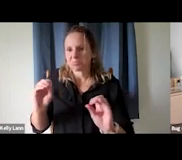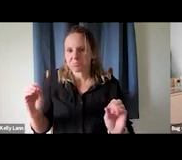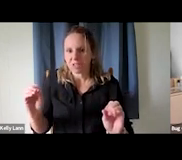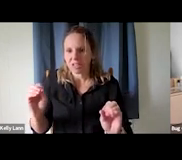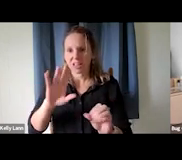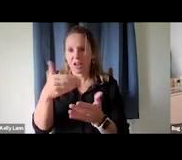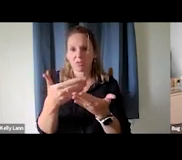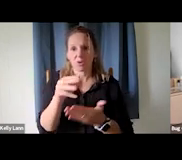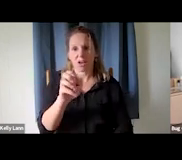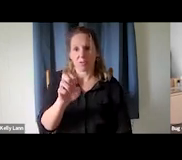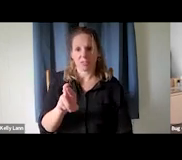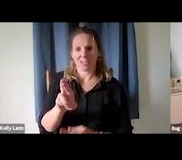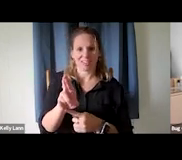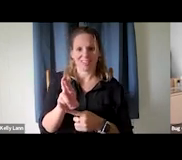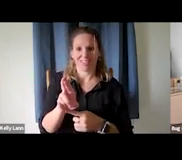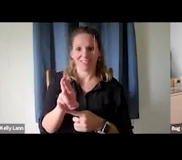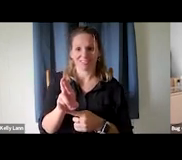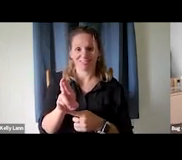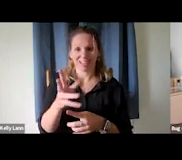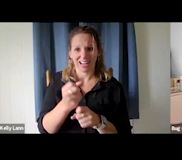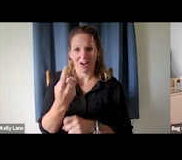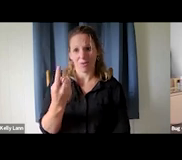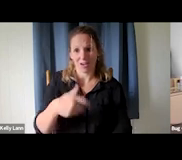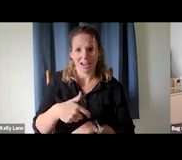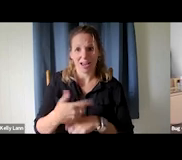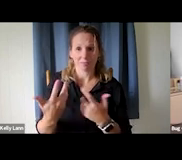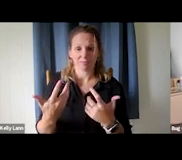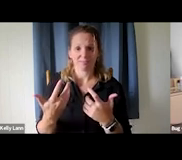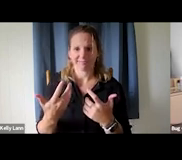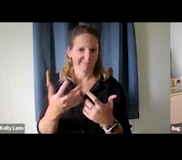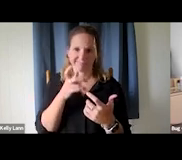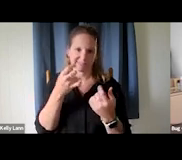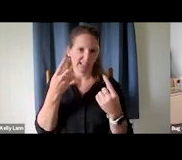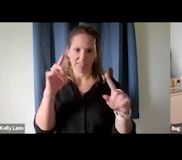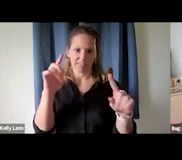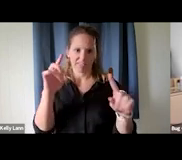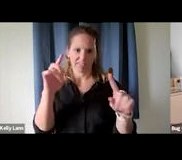de una sección de consumo de sustancias del MSR que recibí una vez, el cual yo calificaría de ineficaz e inaceptable.